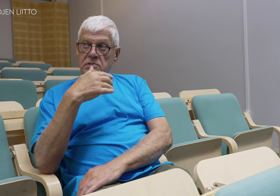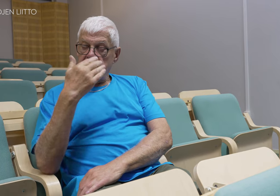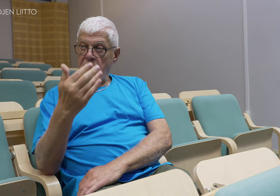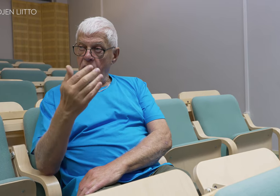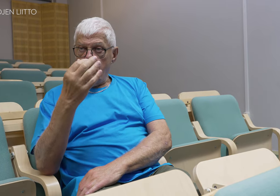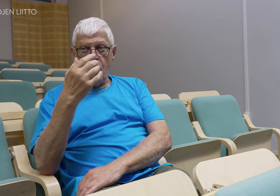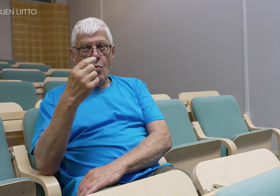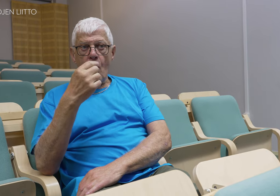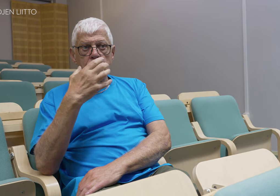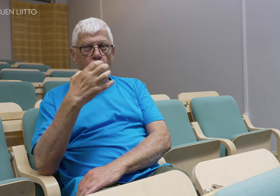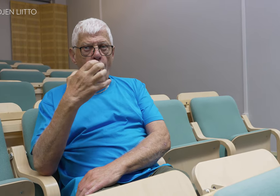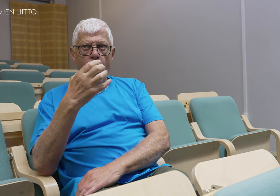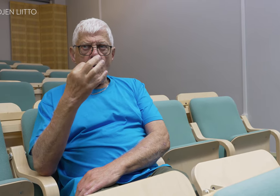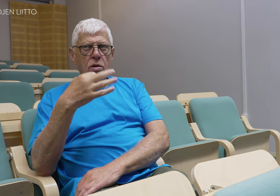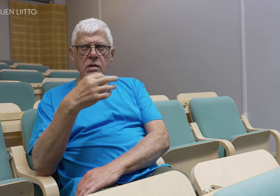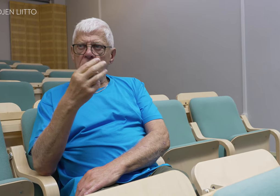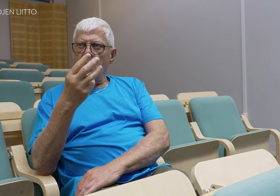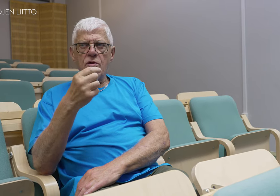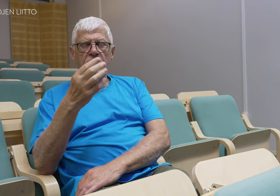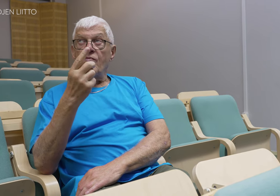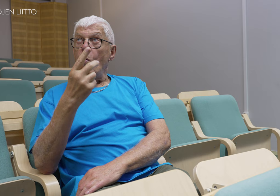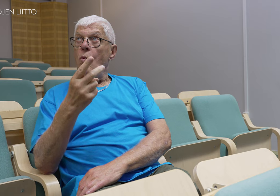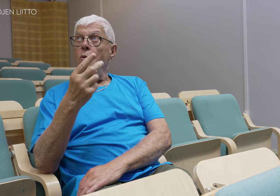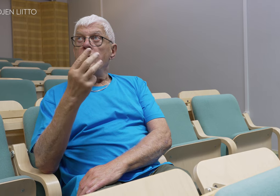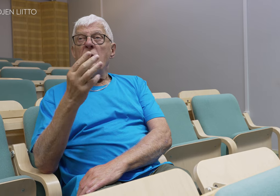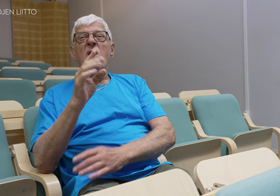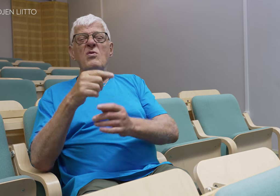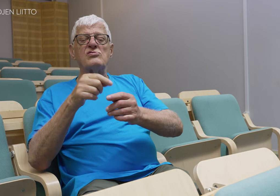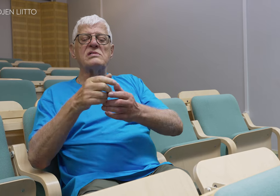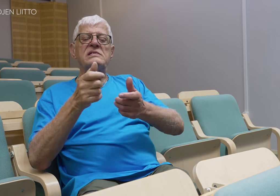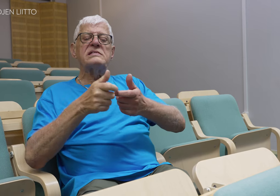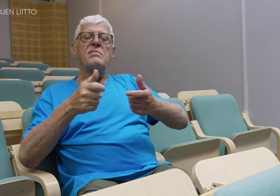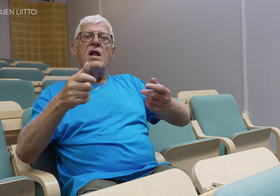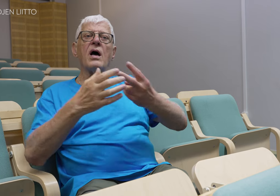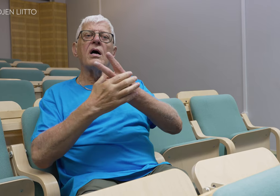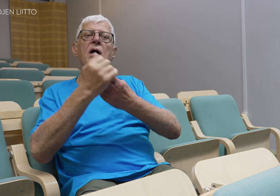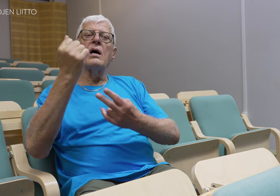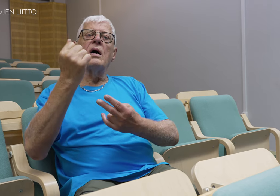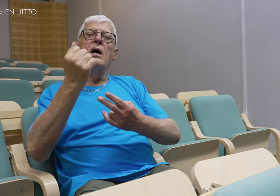Sen jälkeen niitä järjestettiin ainakin muutaman kerran, yleensä seminaarin yhteydessä.